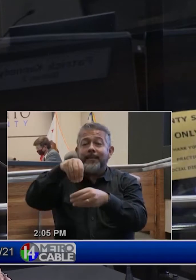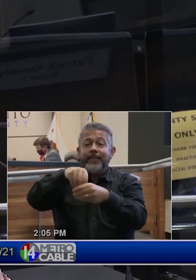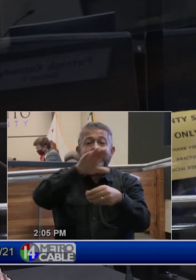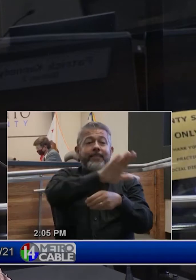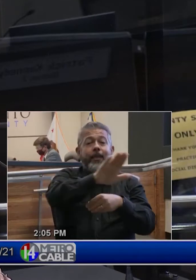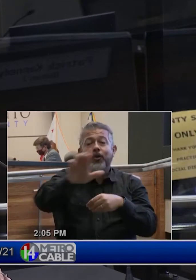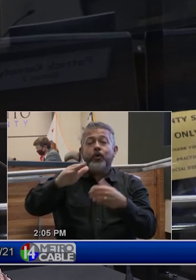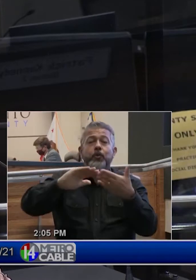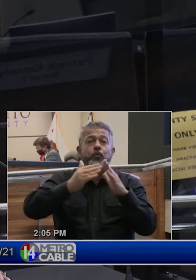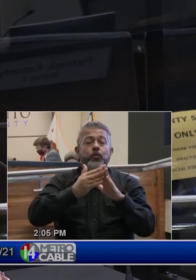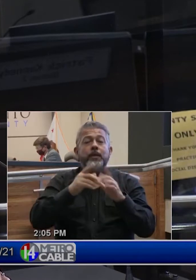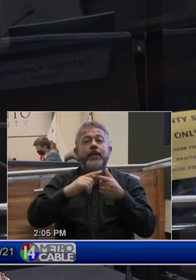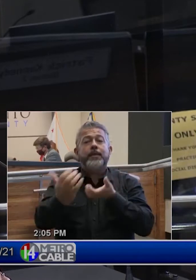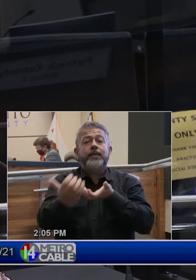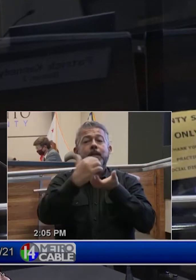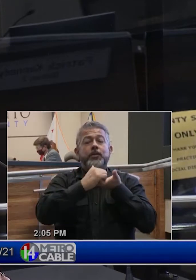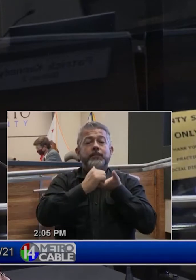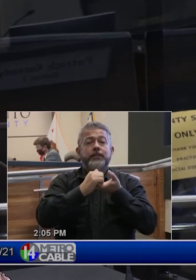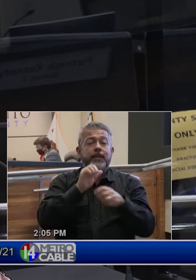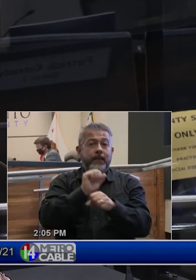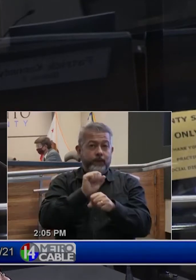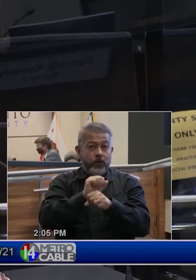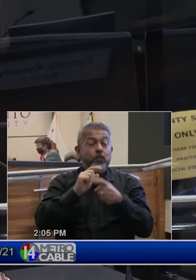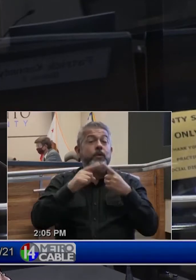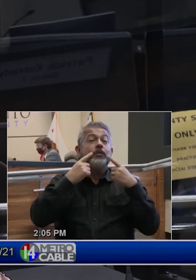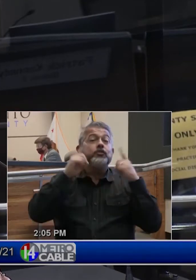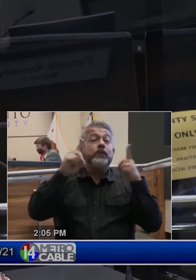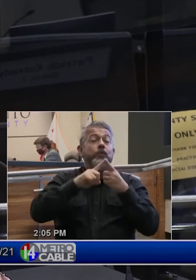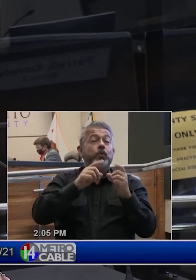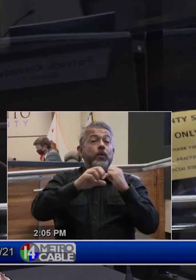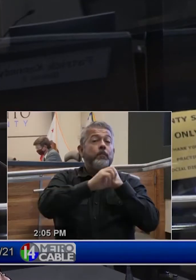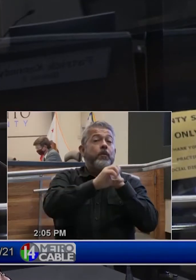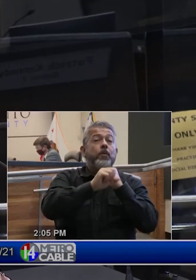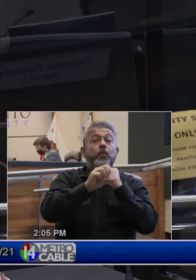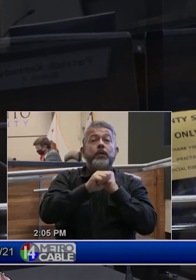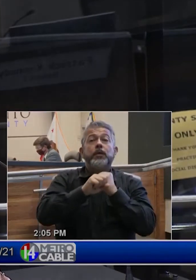ELECTIONS AND EFFORTS WE ACHIEVE THIS THROUGH PROMOTING USE OF A THIS THROUGH PROMOTING USE OF A REDISTRICTING WEBSITE, UTILIZING